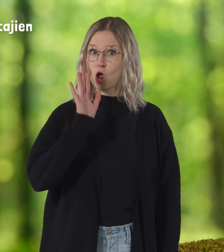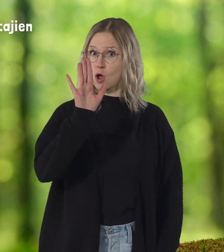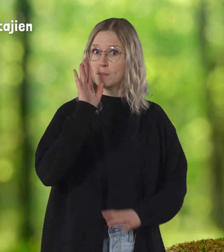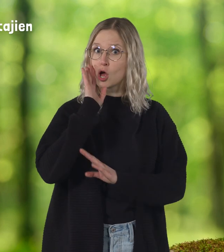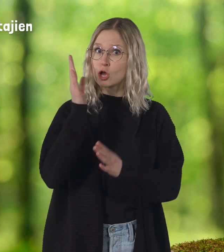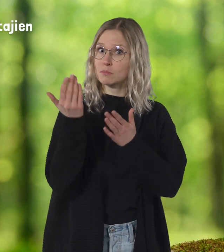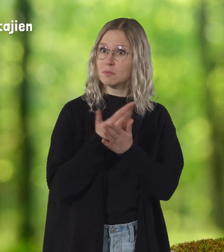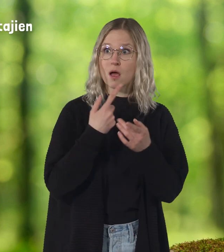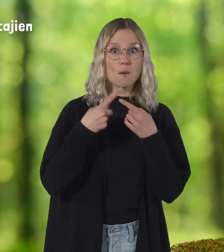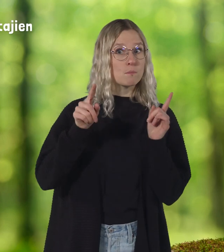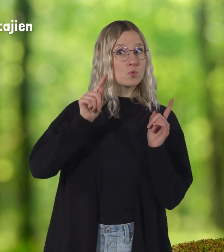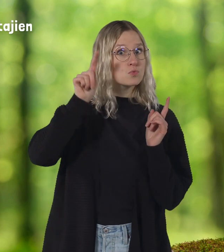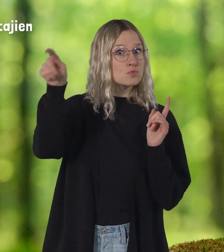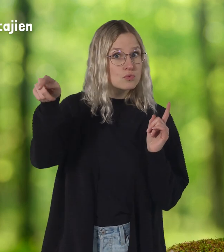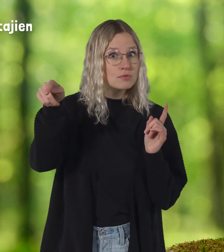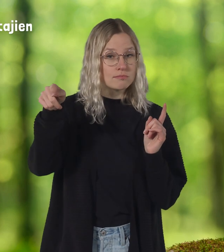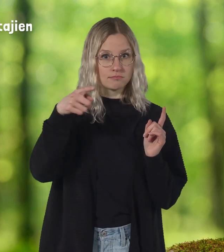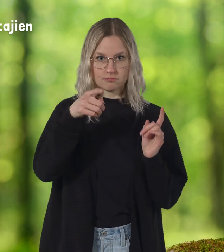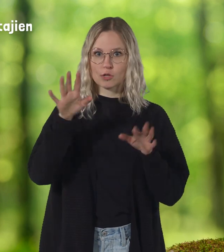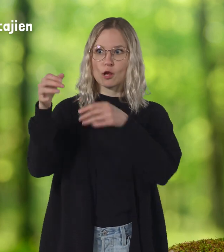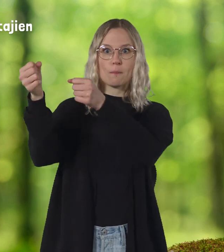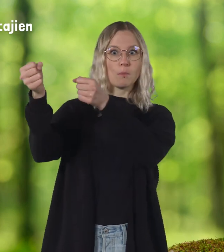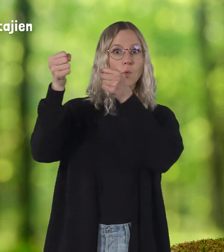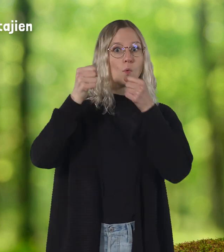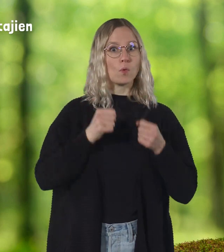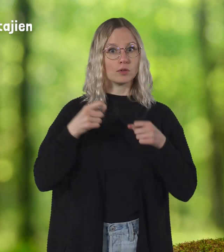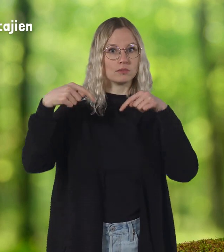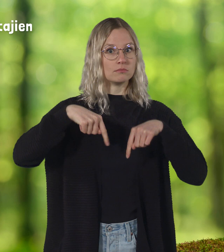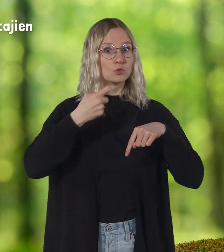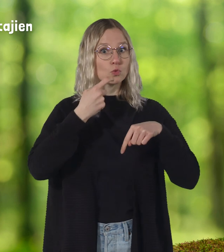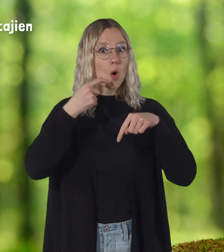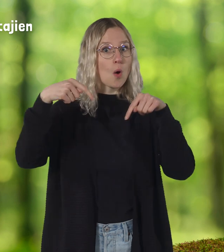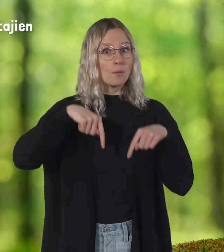Oletko kotoisin jostain toisesta maasta ja muuttanut Suomeen -